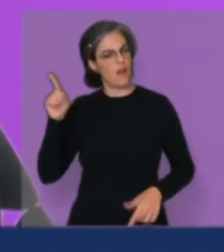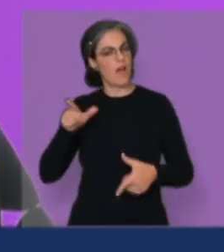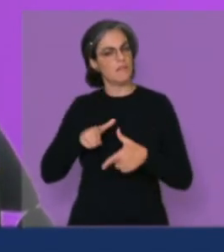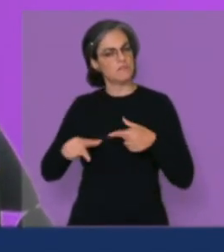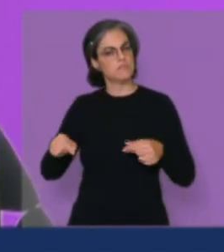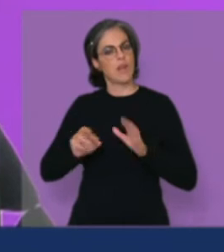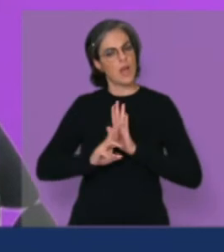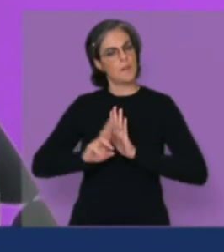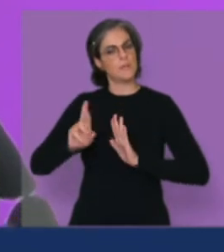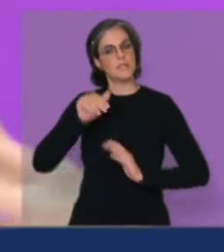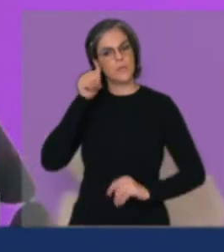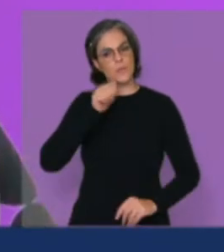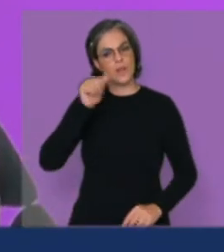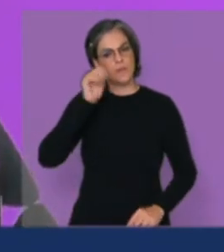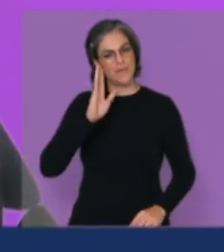MULHERES DO BRASIL, E TODAS AS MULHERES, QUE HOJE QUASE